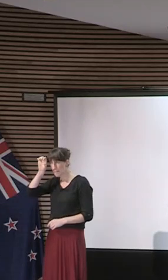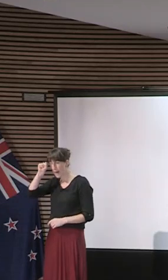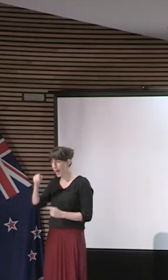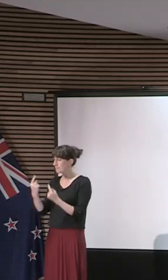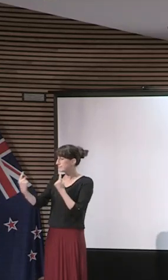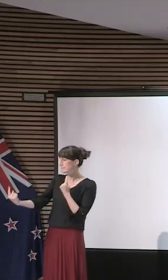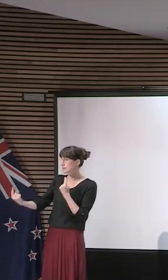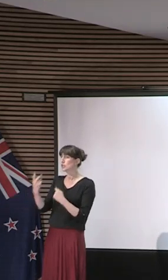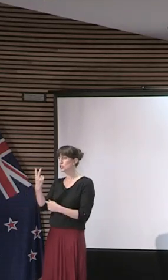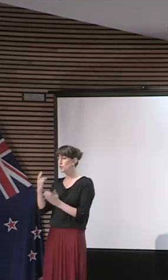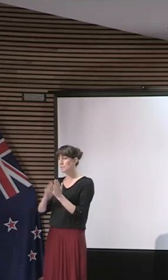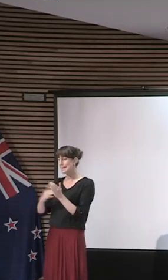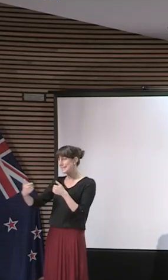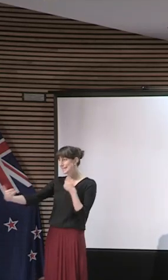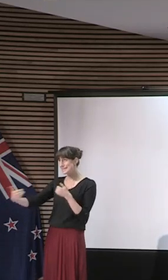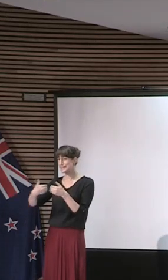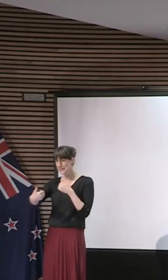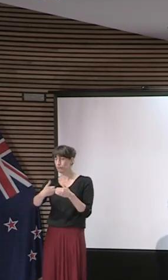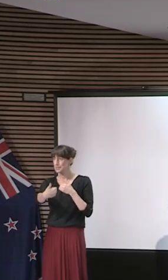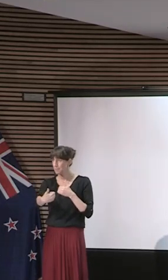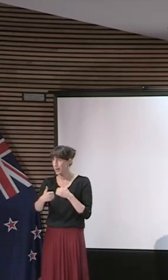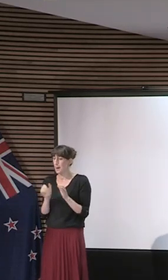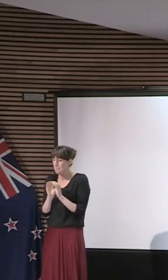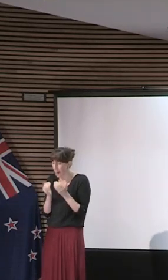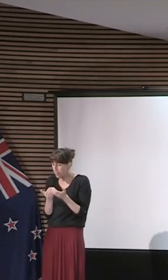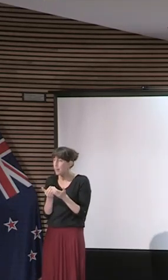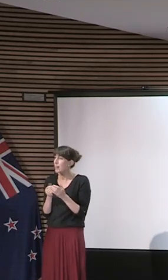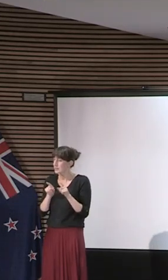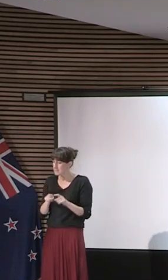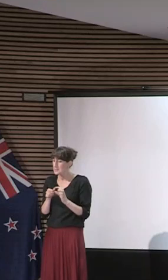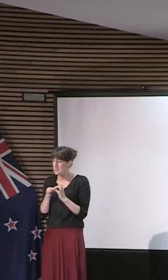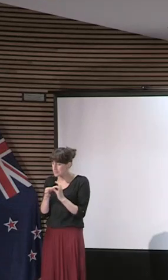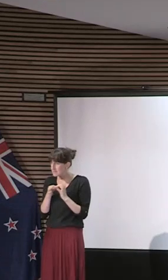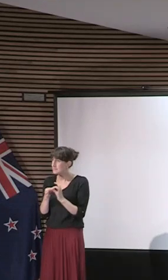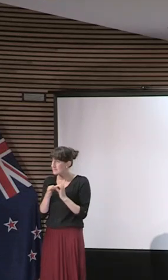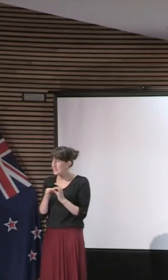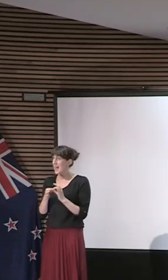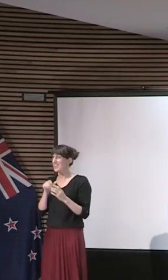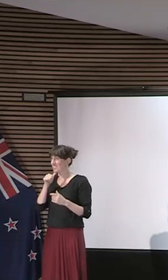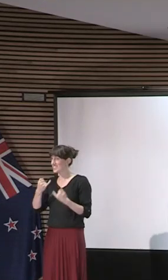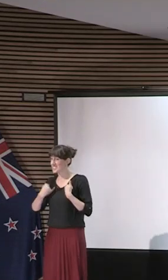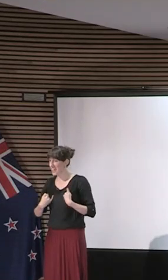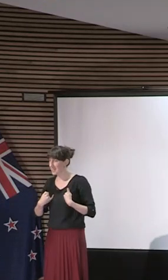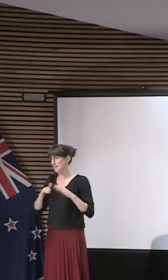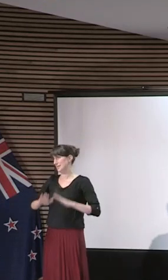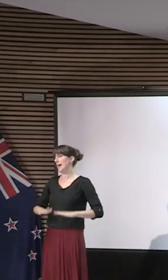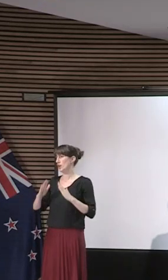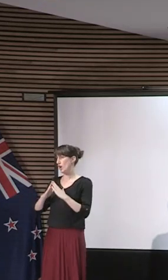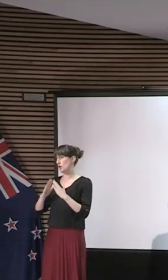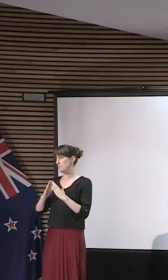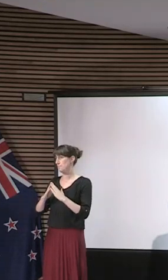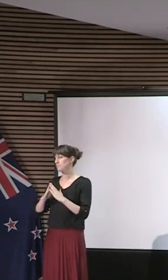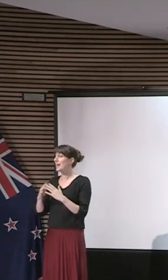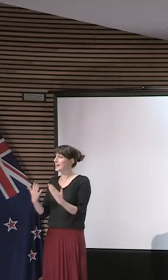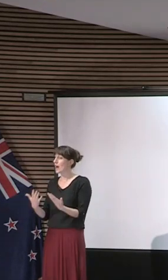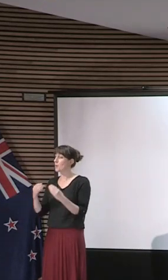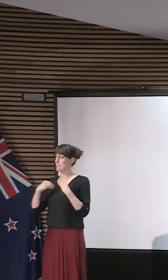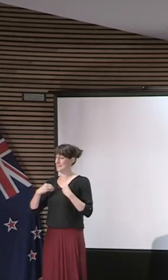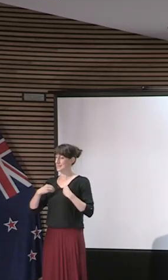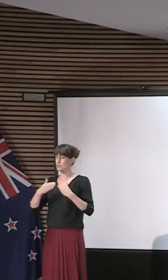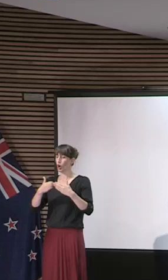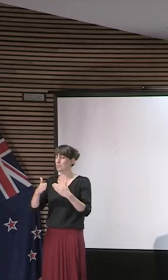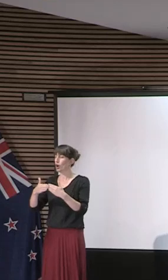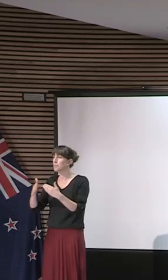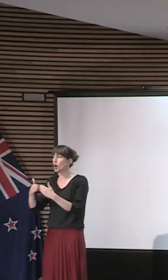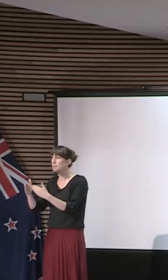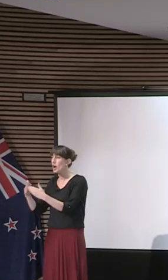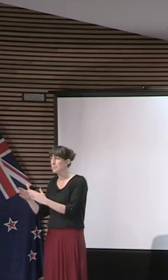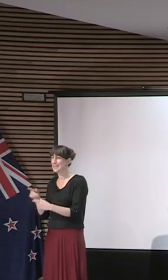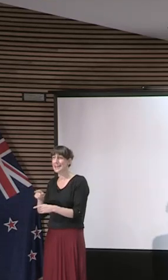whakahaere katoa i te Taumata 3.